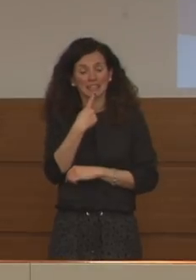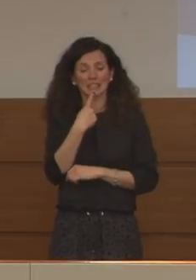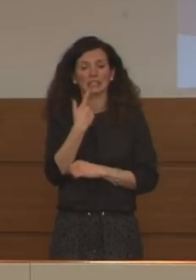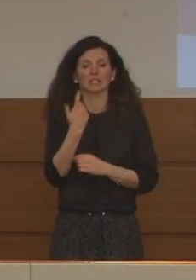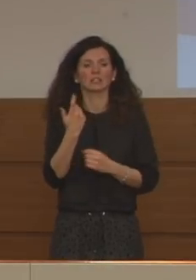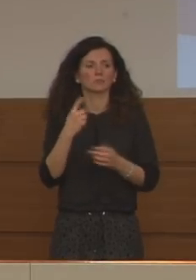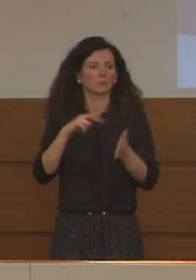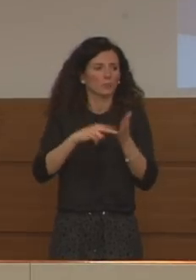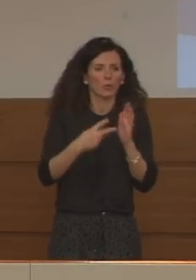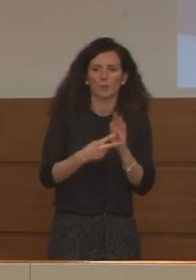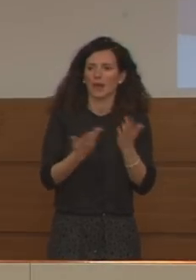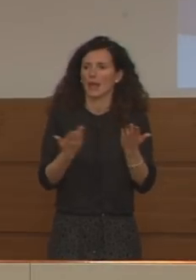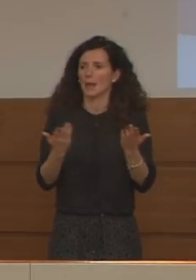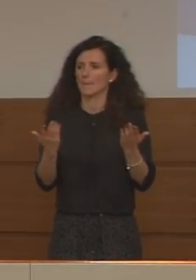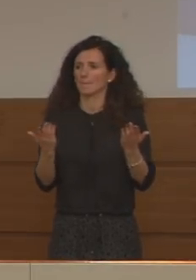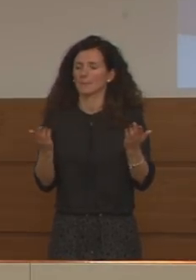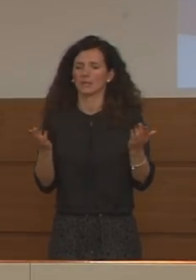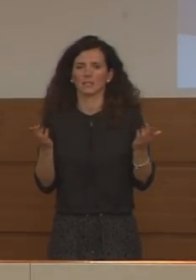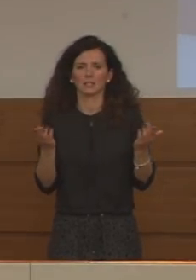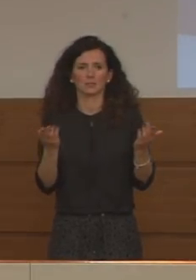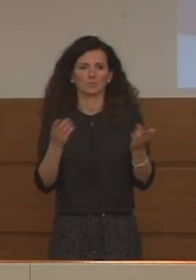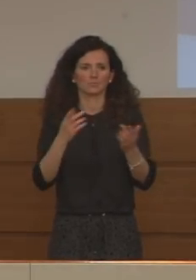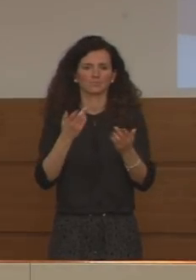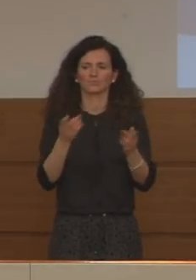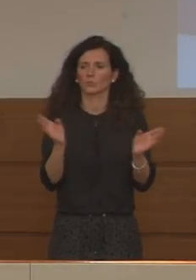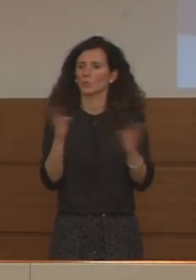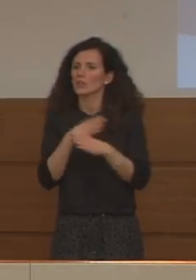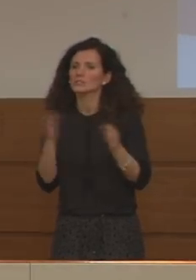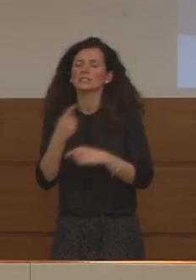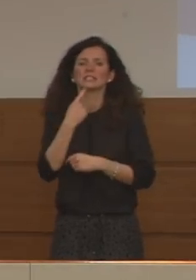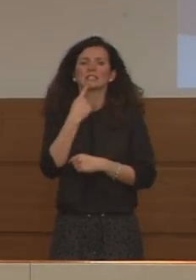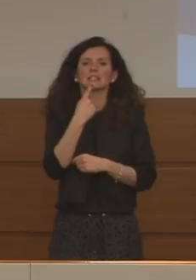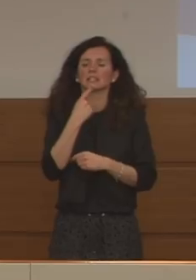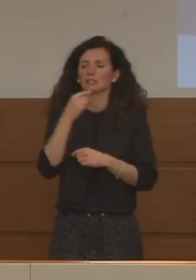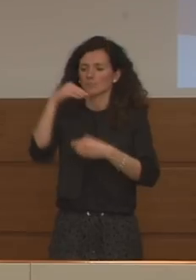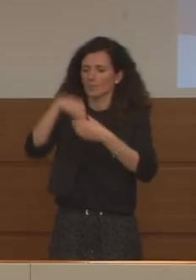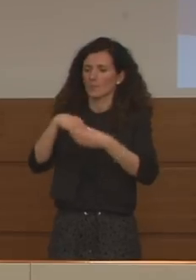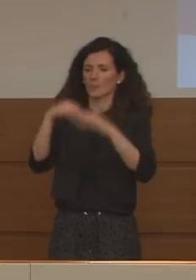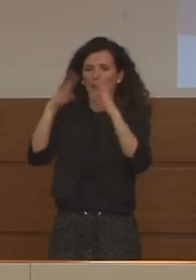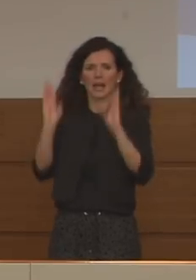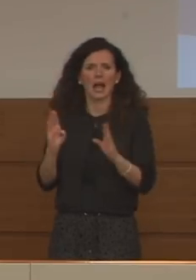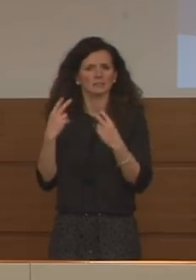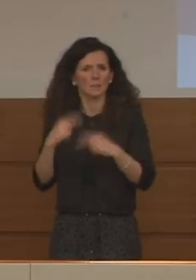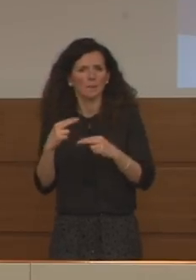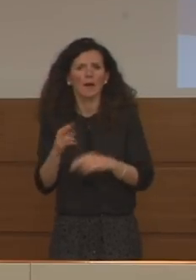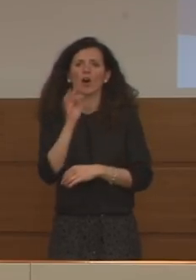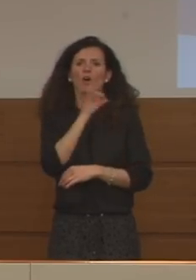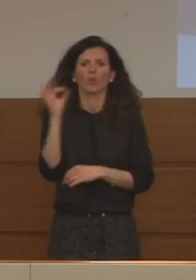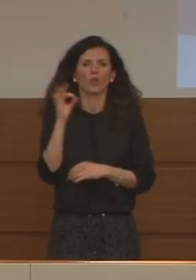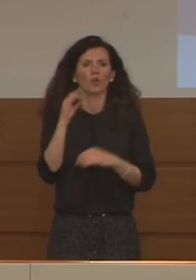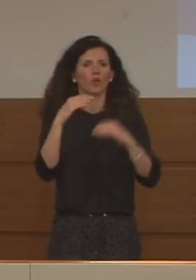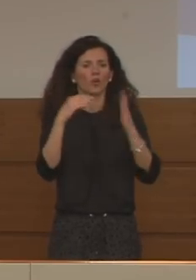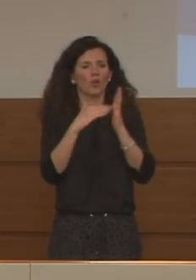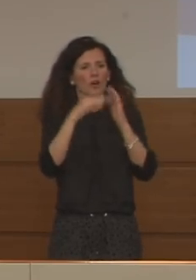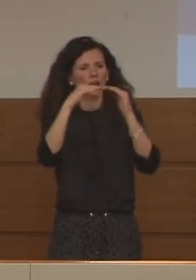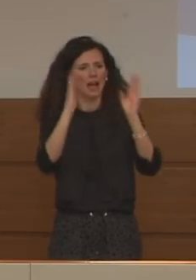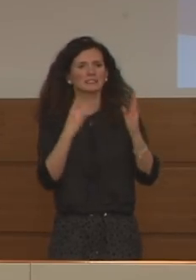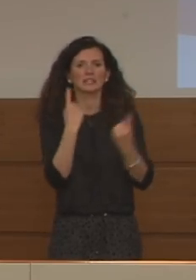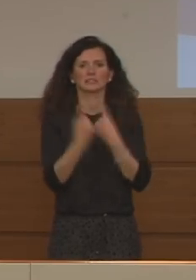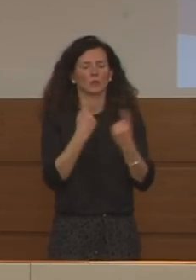per enne motivi insomma non può rimanere a casa o le condizioni abitative lo consentono, sono particolarmente critiche, dove poter